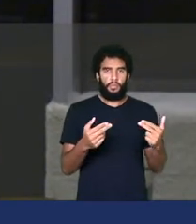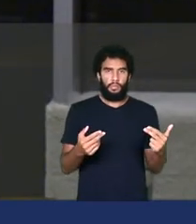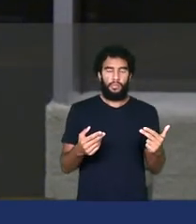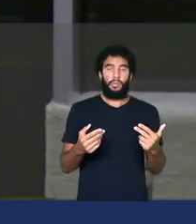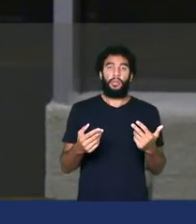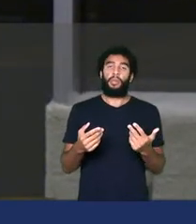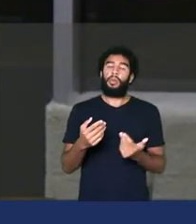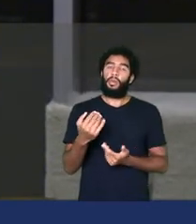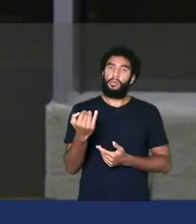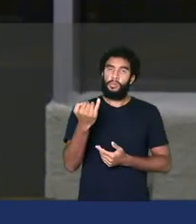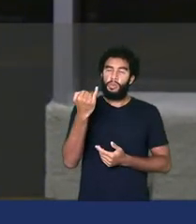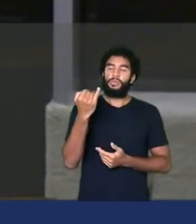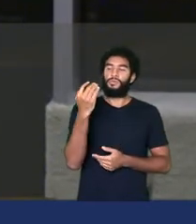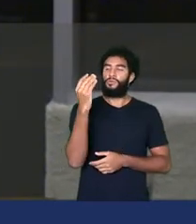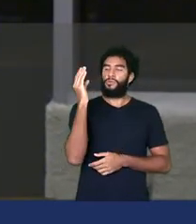IMPORTANTE TAMBÉM QUE O